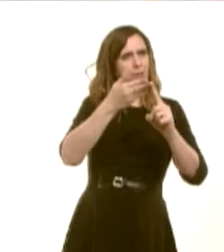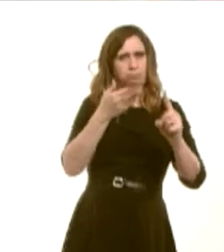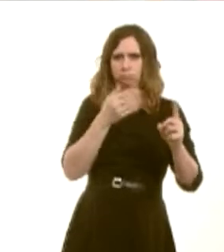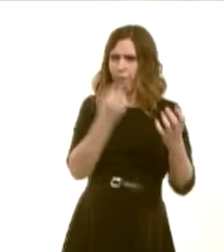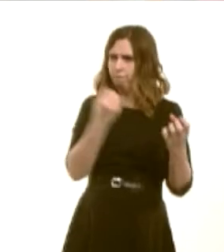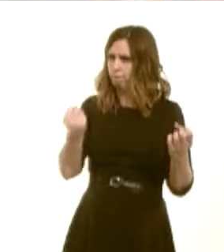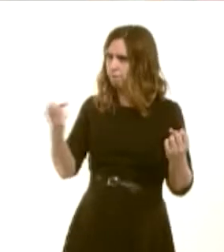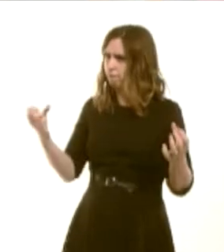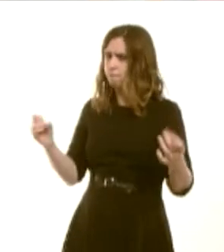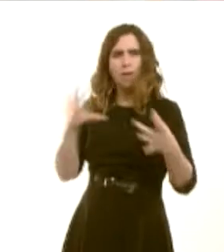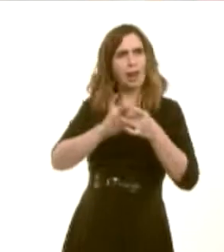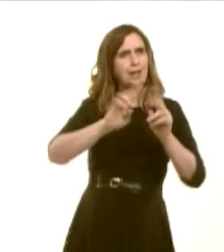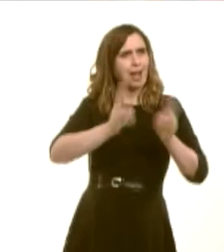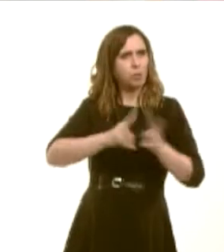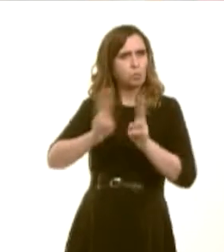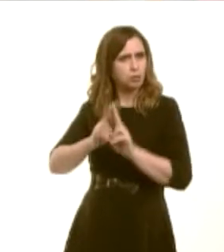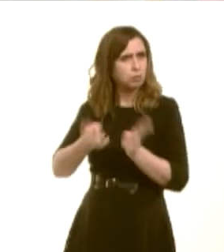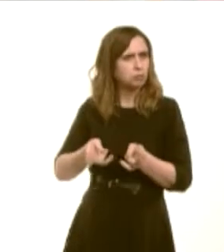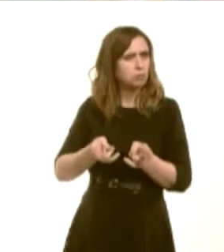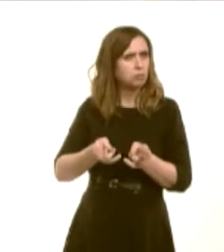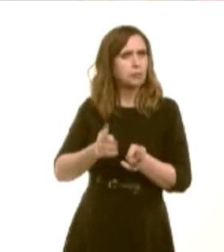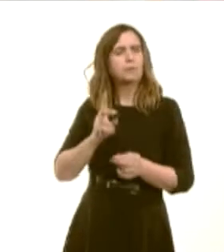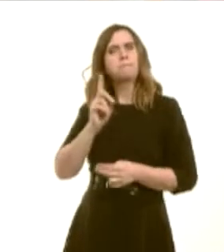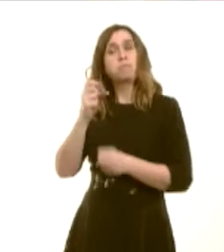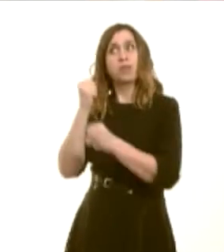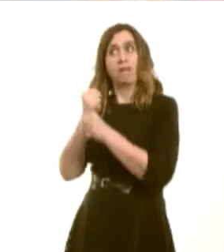cyfle yna neu anwybydduír cyfle? Carwyn Jones: Wel, maen nhwín gallu gwneud